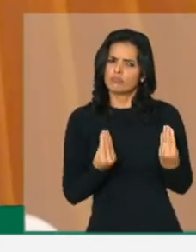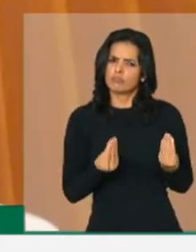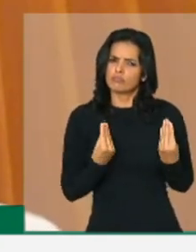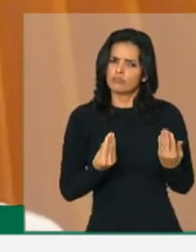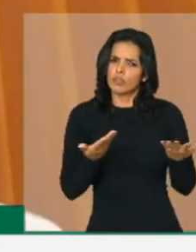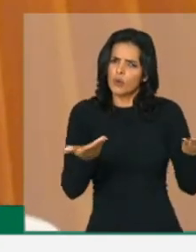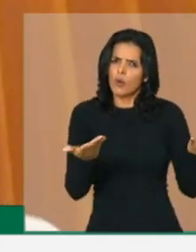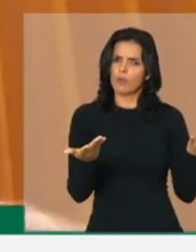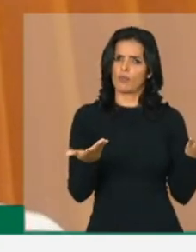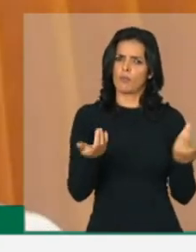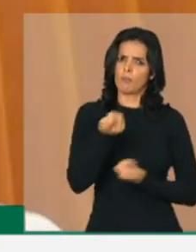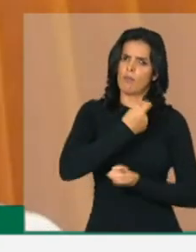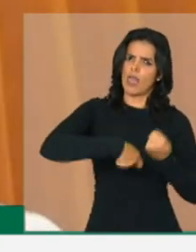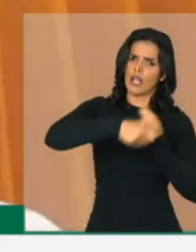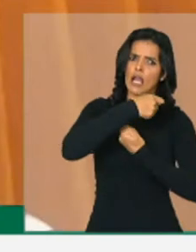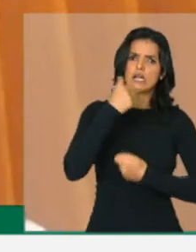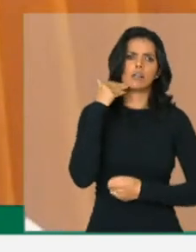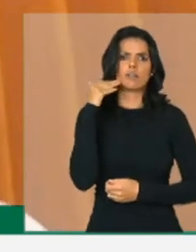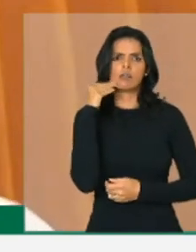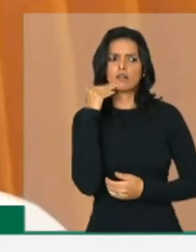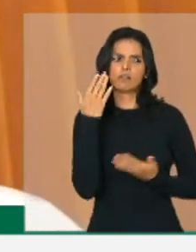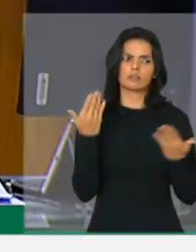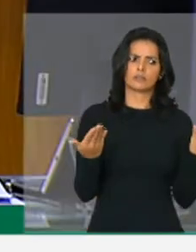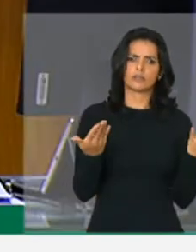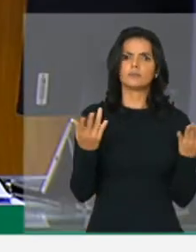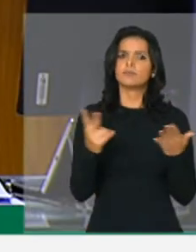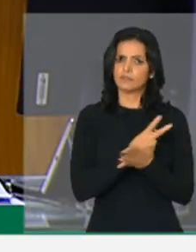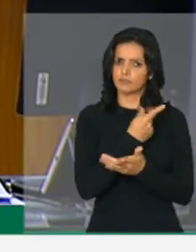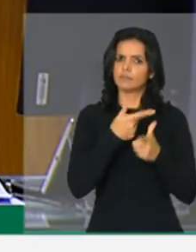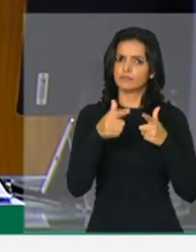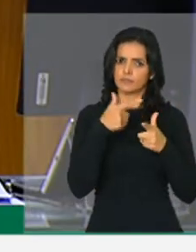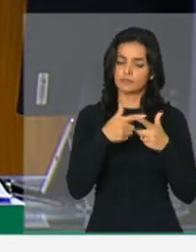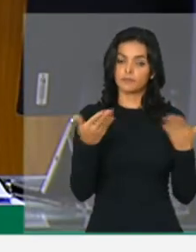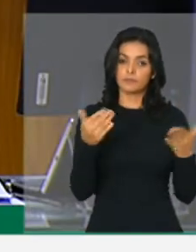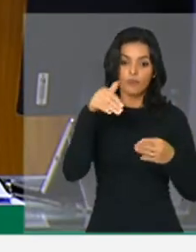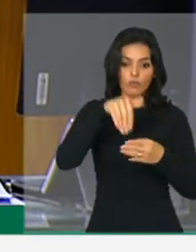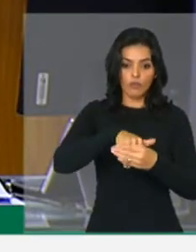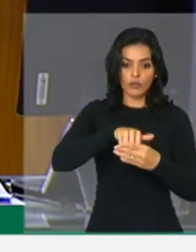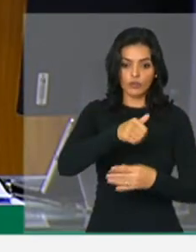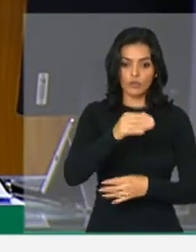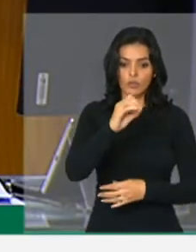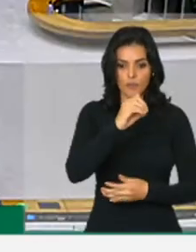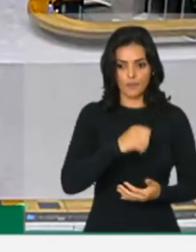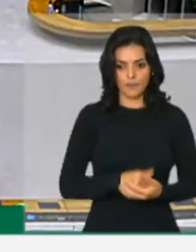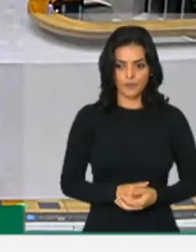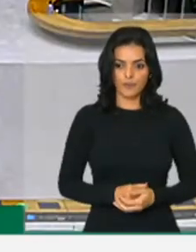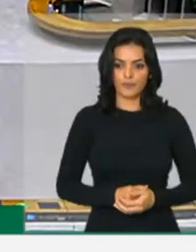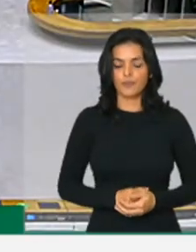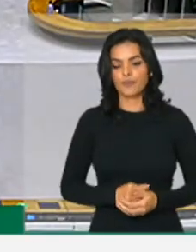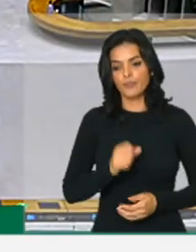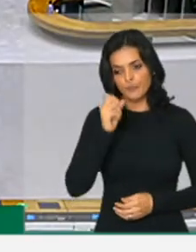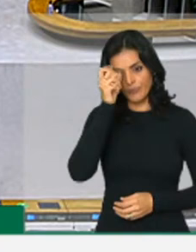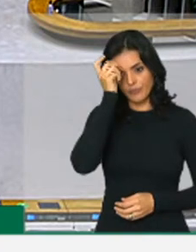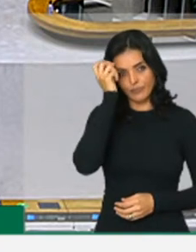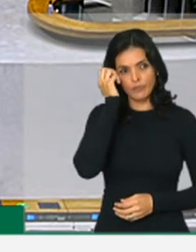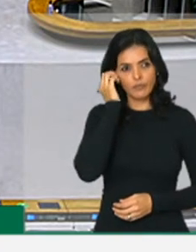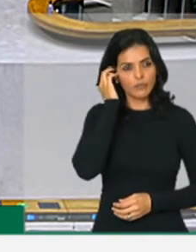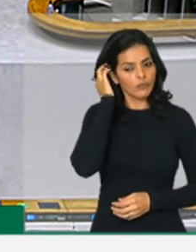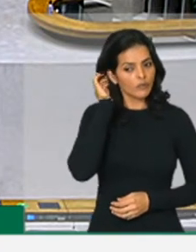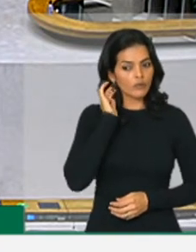OPOSIÇÃO? -- [DEPUTADO]: PRA DIZER, PRESIDENTE, QUE NA VERDADE, O PARECER DO RELATOR... ELE... ELE ESTÁ VIRANDO PÓ , ESTÁ